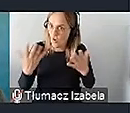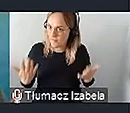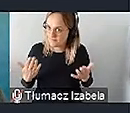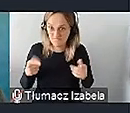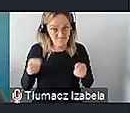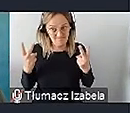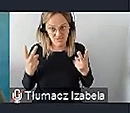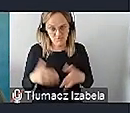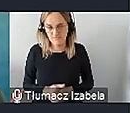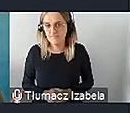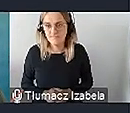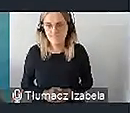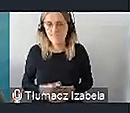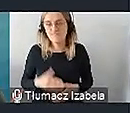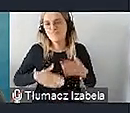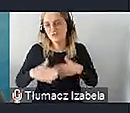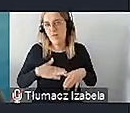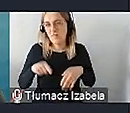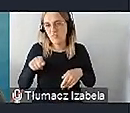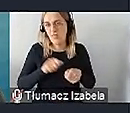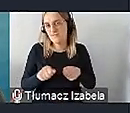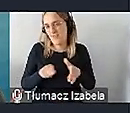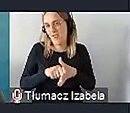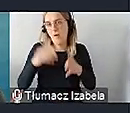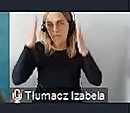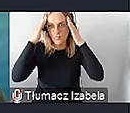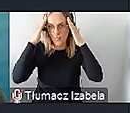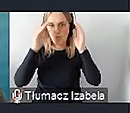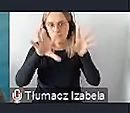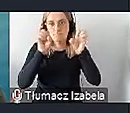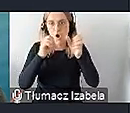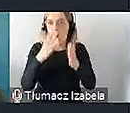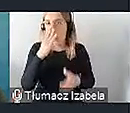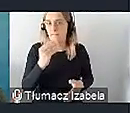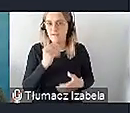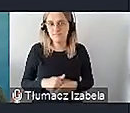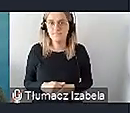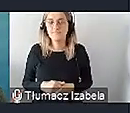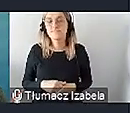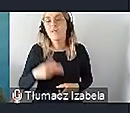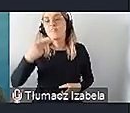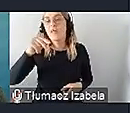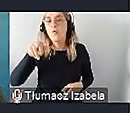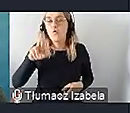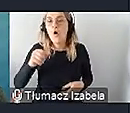Przyjemne są dla niego obrazy po prostu. Jak neurobiolodzy próbują to określić w liczbach,